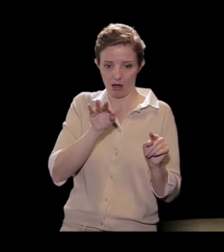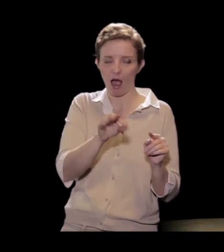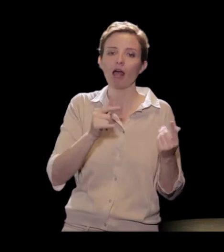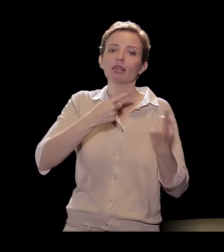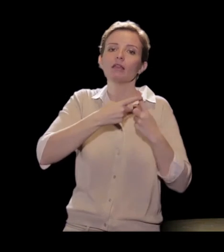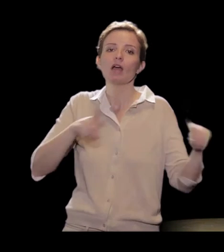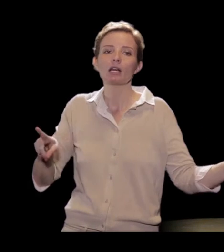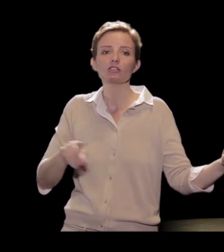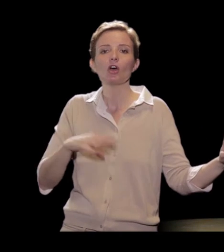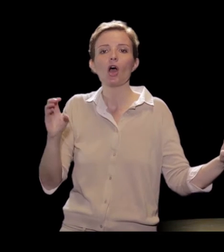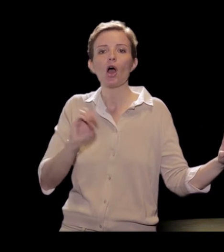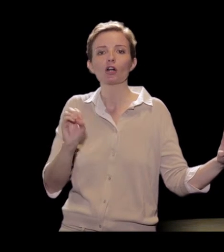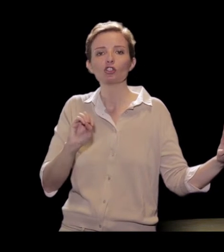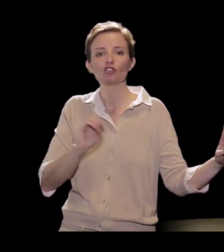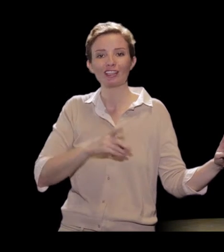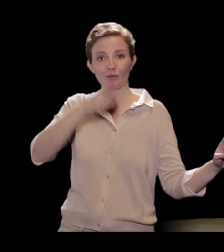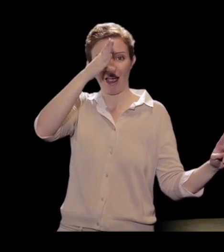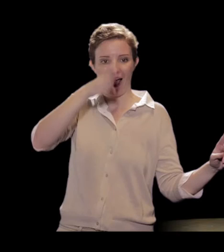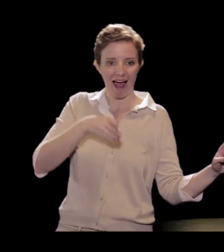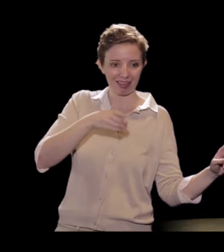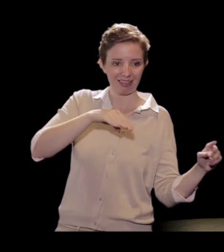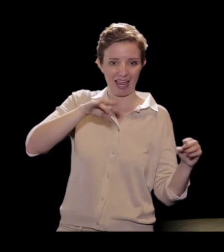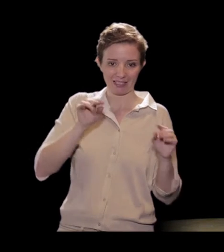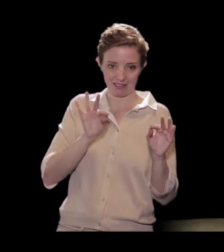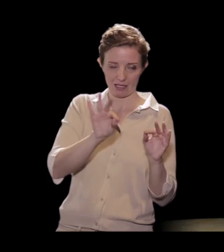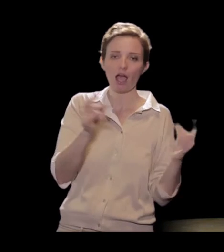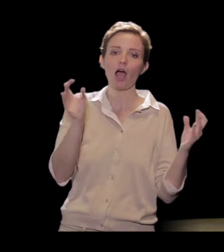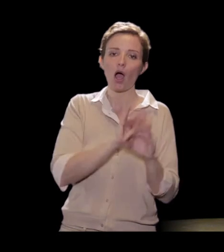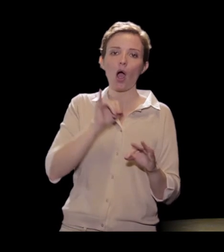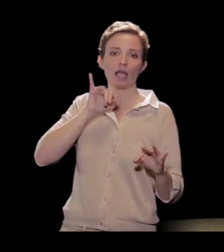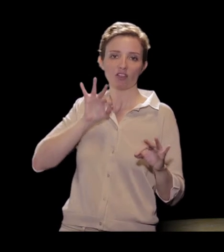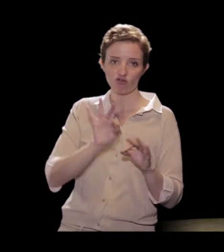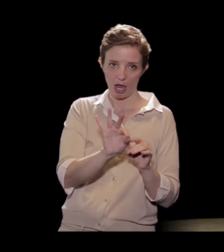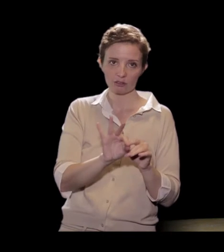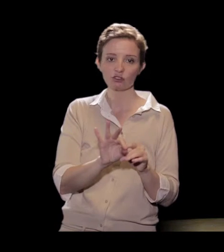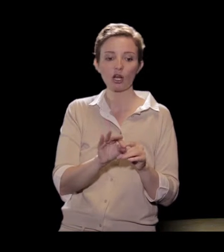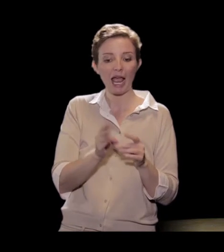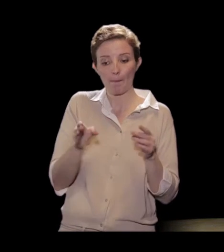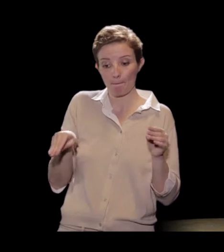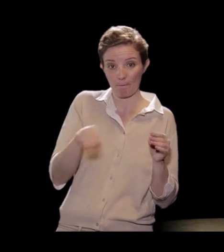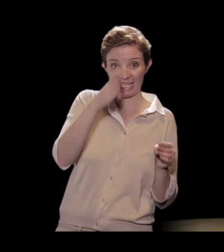che corrisponde al punto di intersezione delle altezze. Oppure l'incentro, punto di intersezione delle bisettrici.